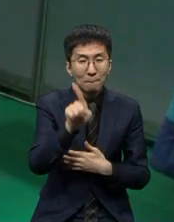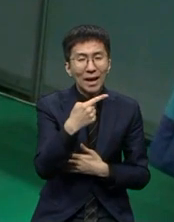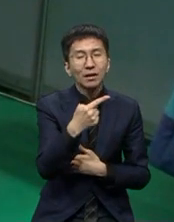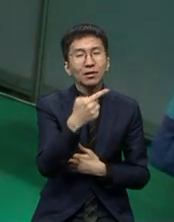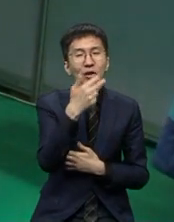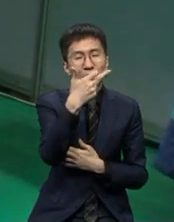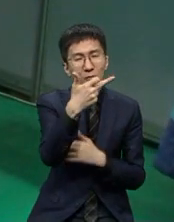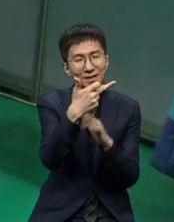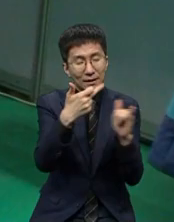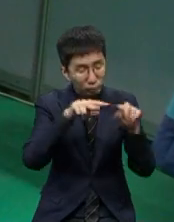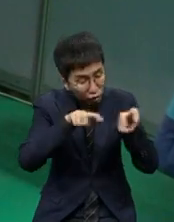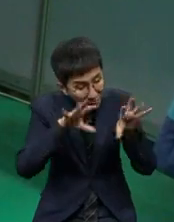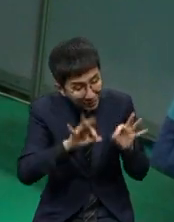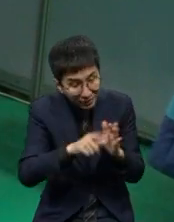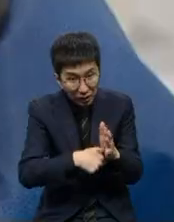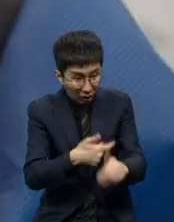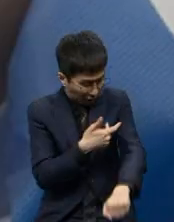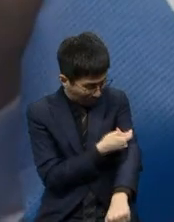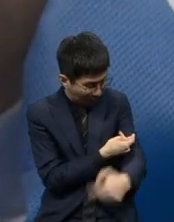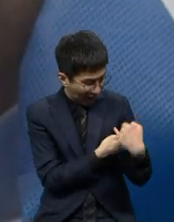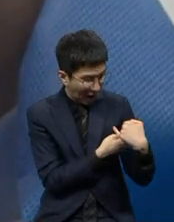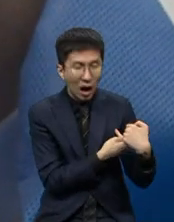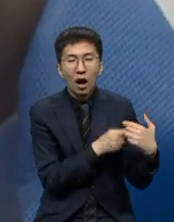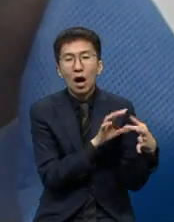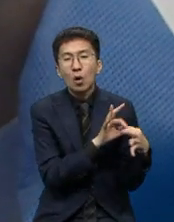분석했더니 백신 접종 횟수와 밀접한